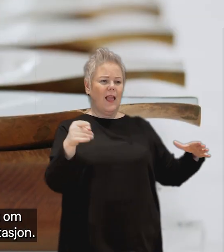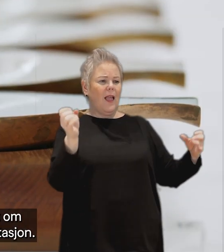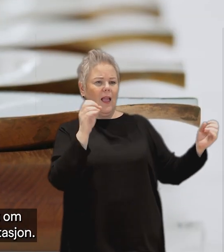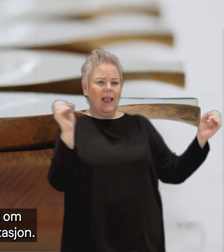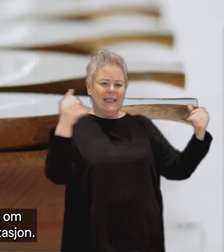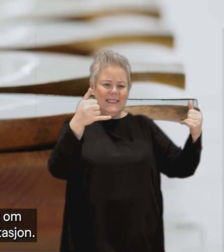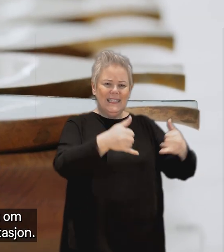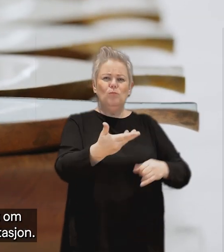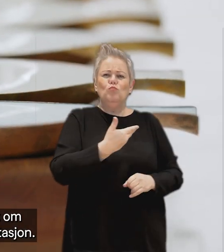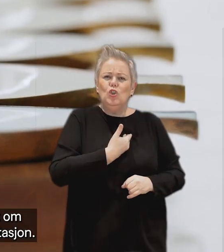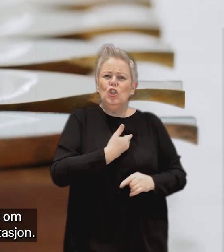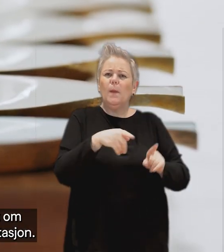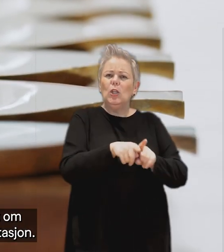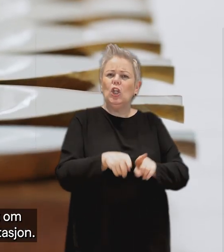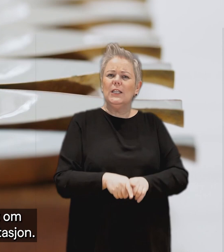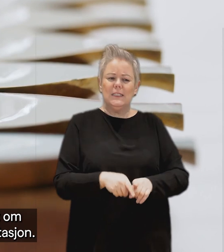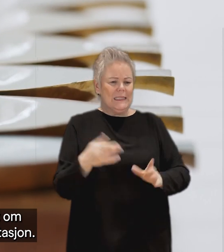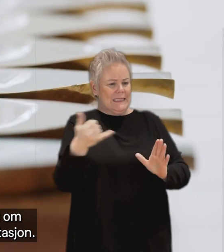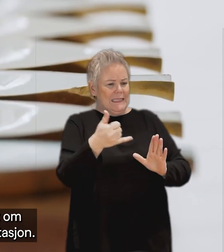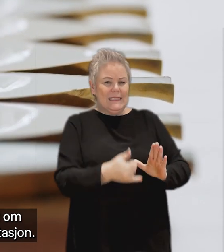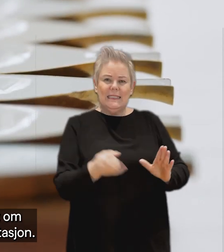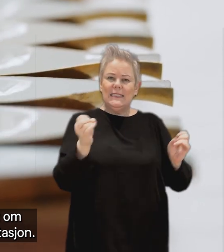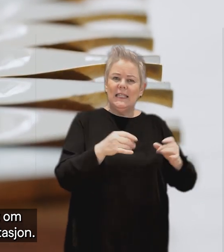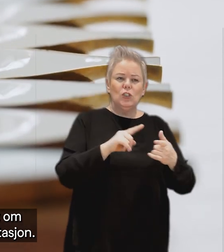Her handler det om nasjonal representasjon.